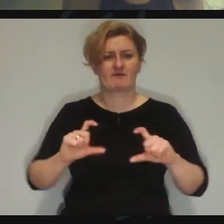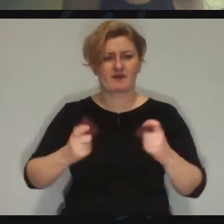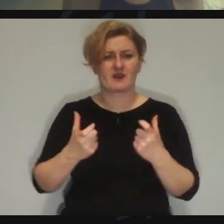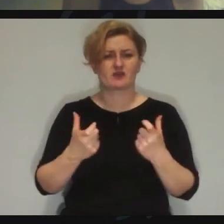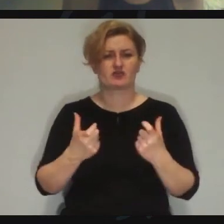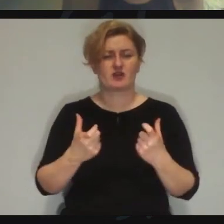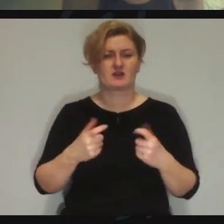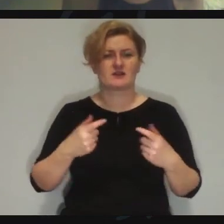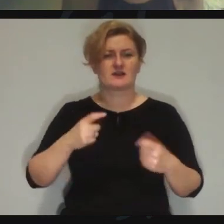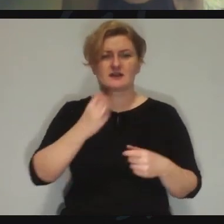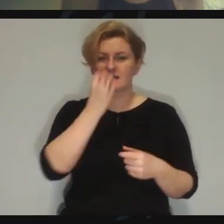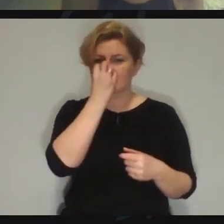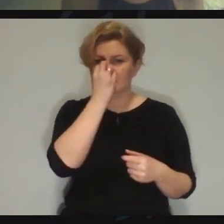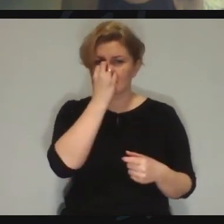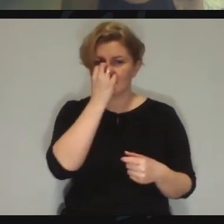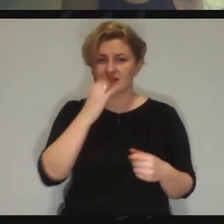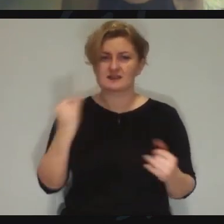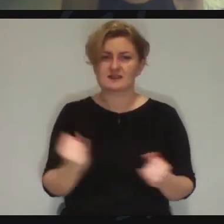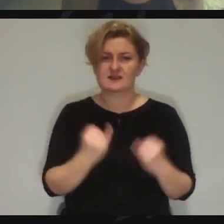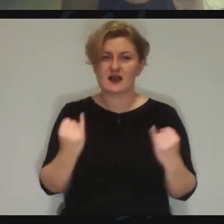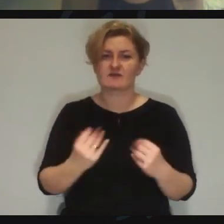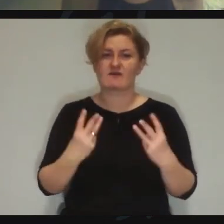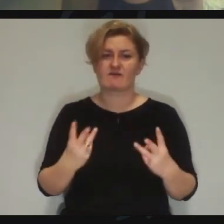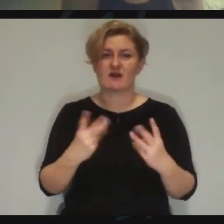Ważnym punktem festiwalu jest cyrk.